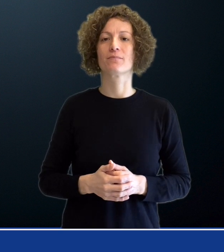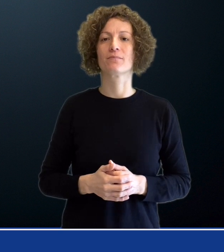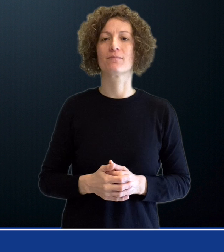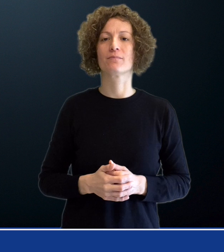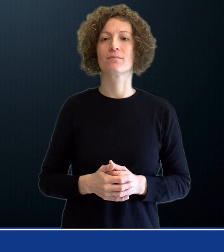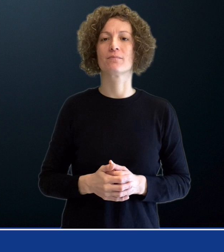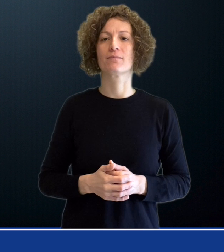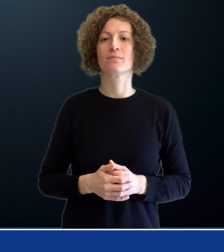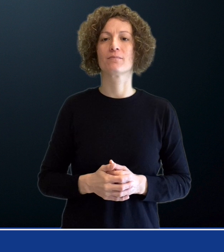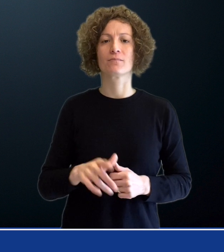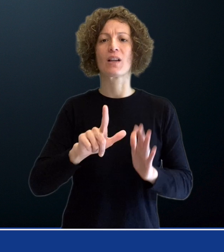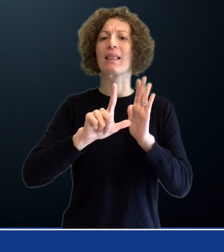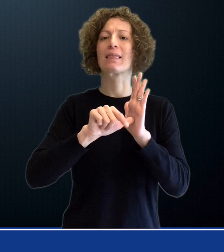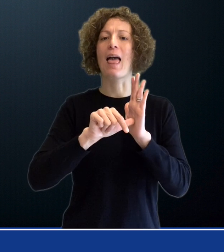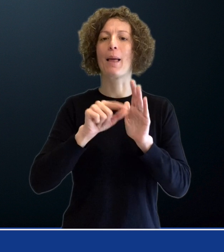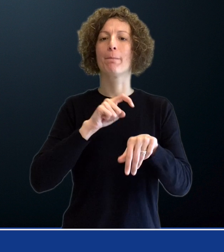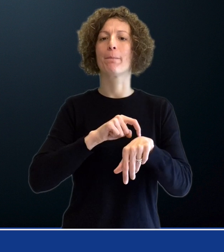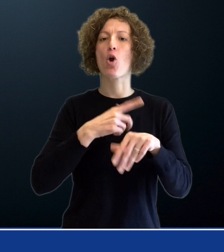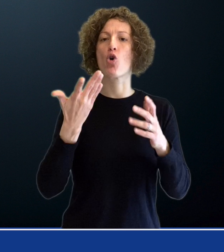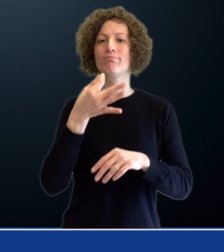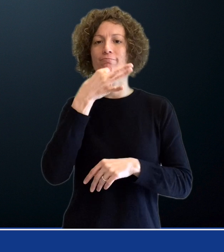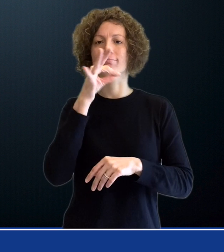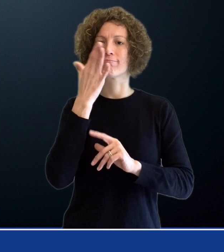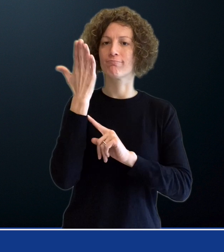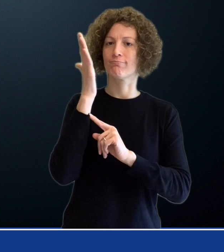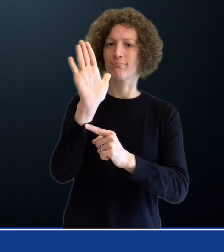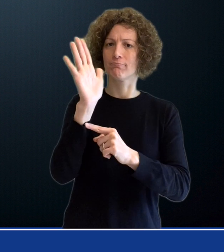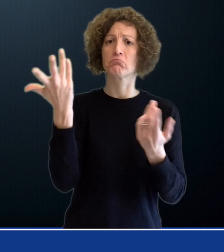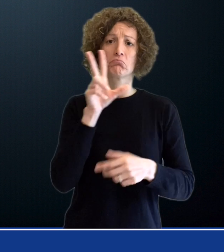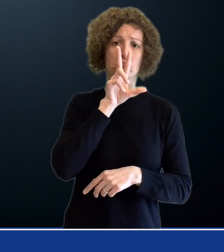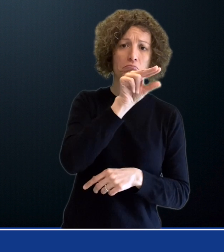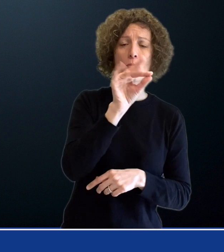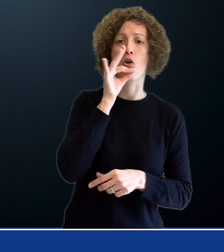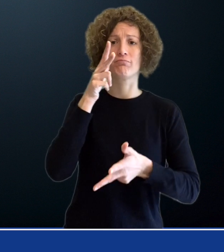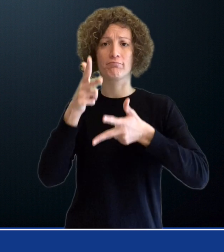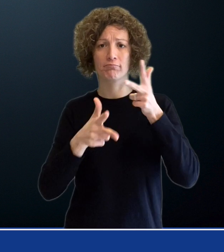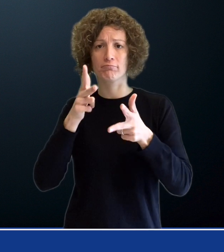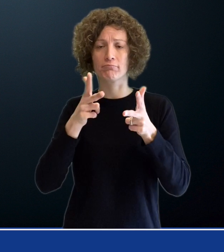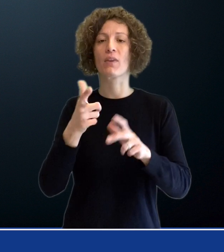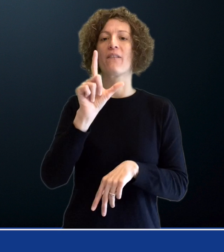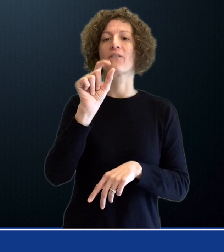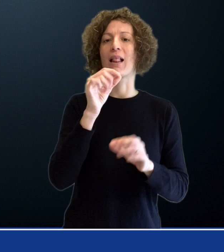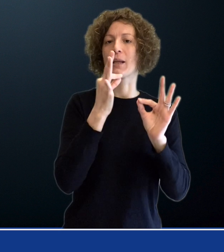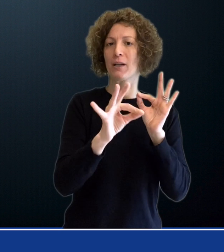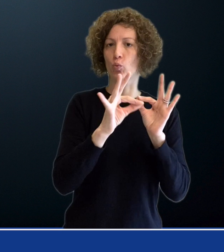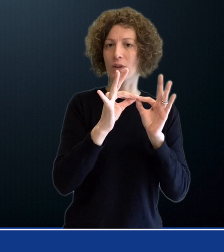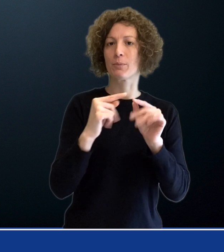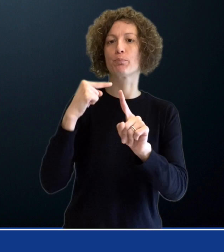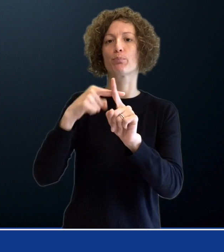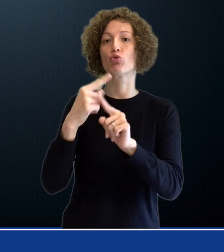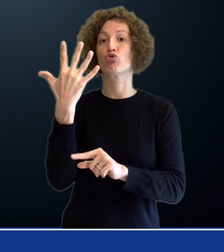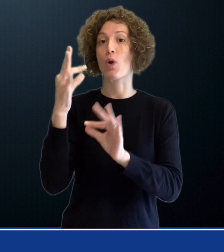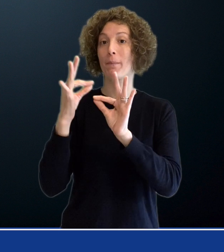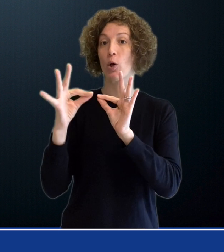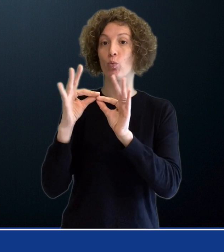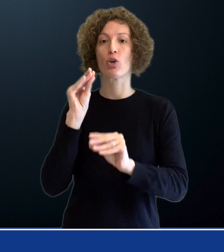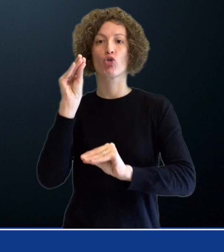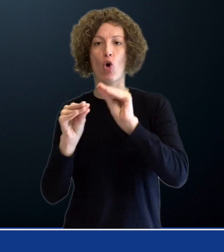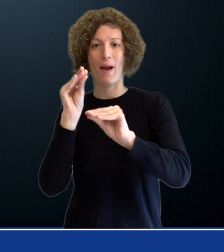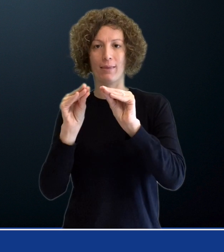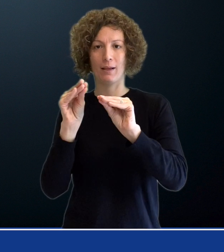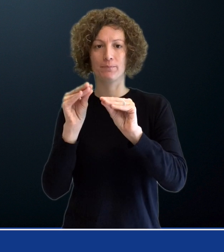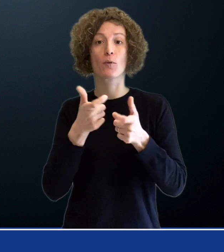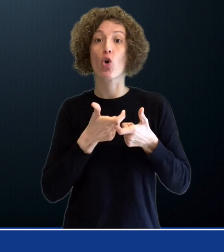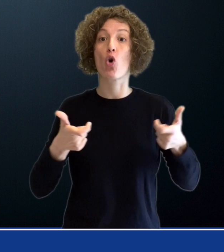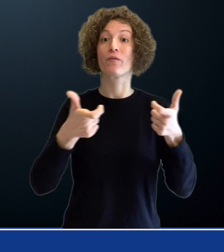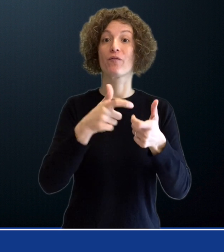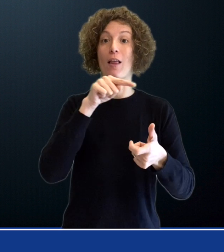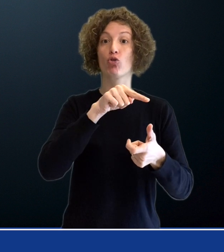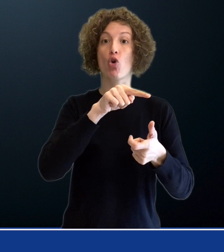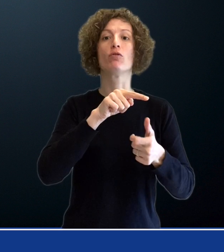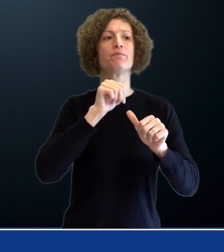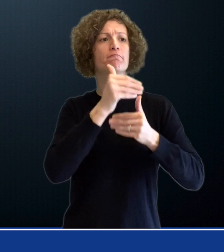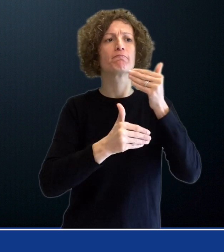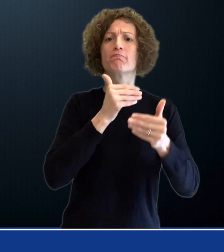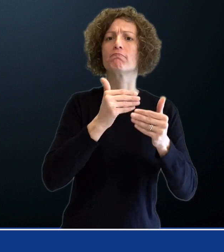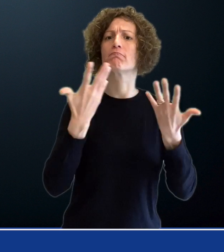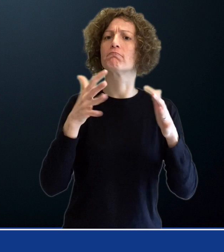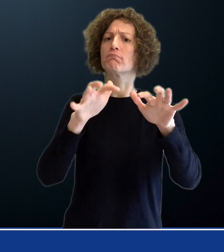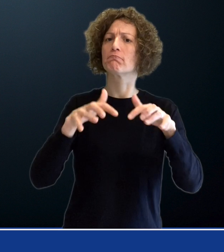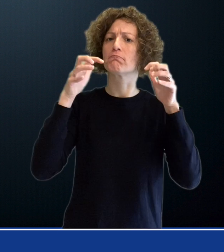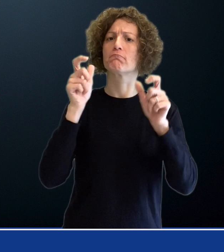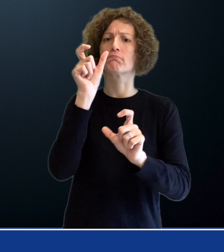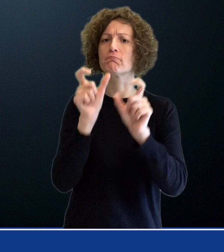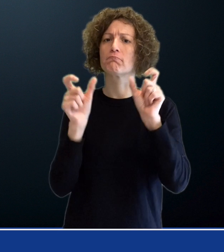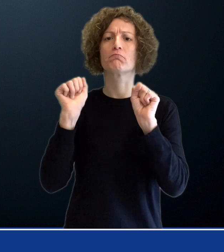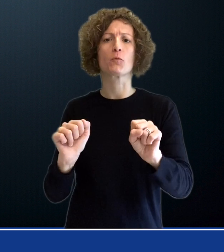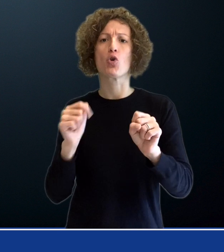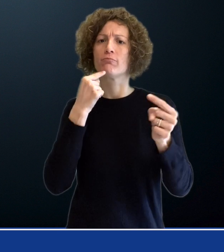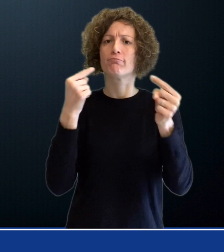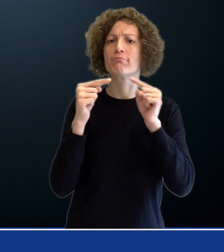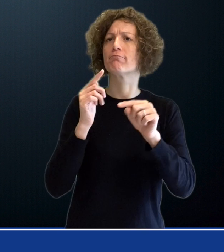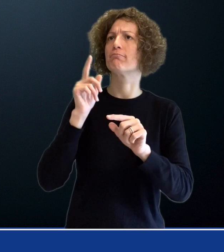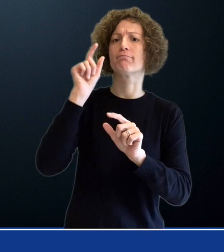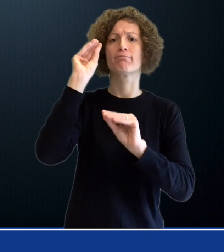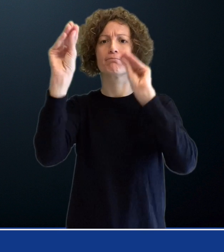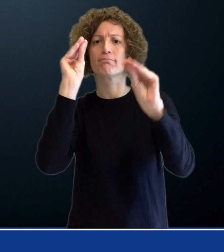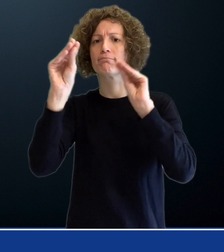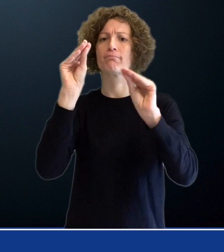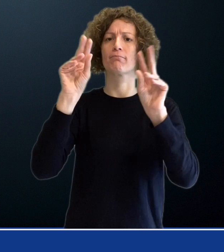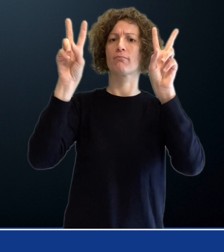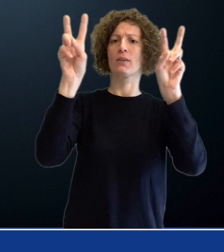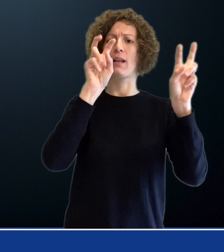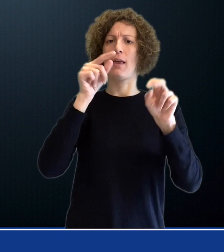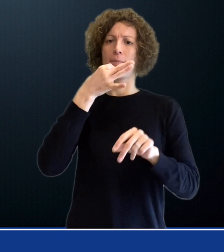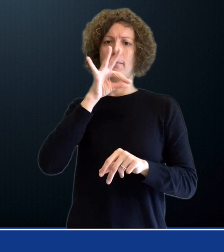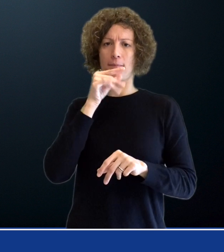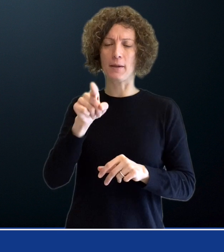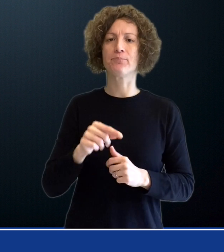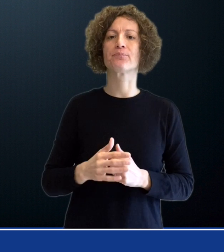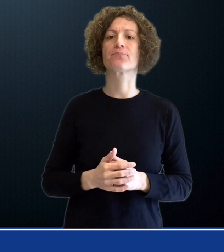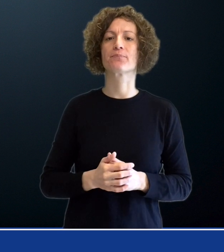La durata delle presentazioni (orali/segnate) sarà di 20 minuti + 5 per le domande. Il convegno si svolge in plenaria.